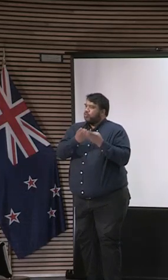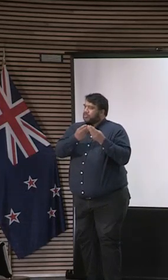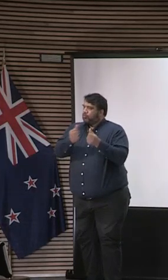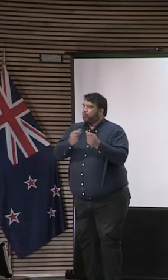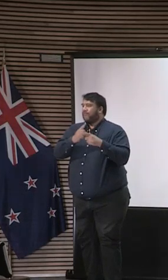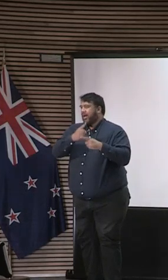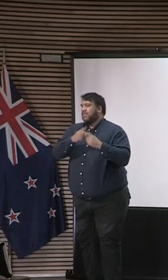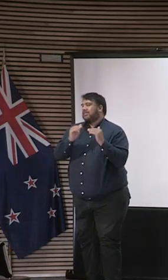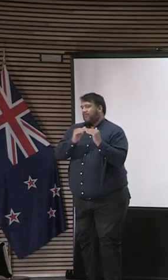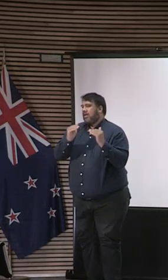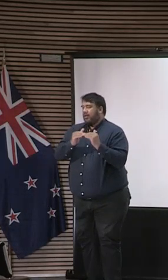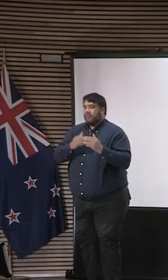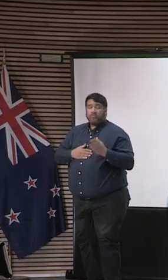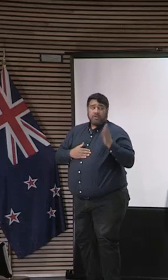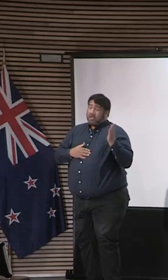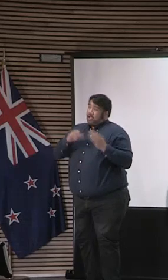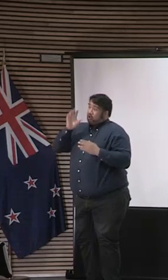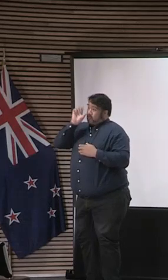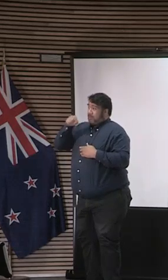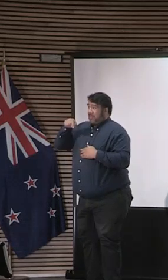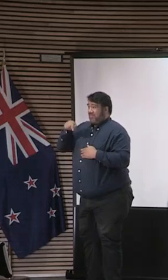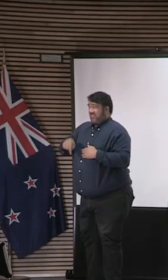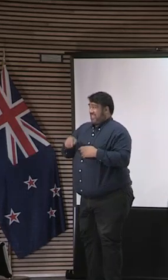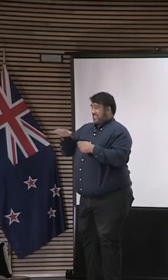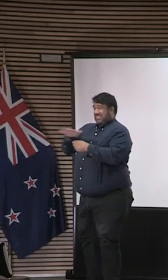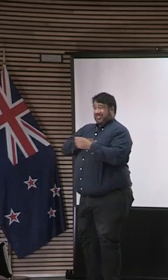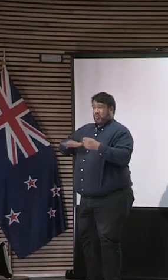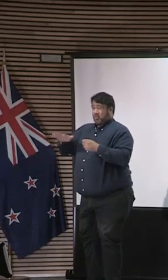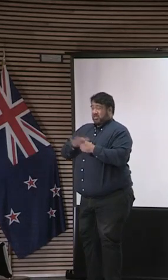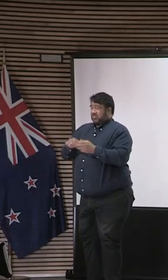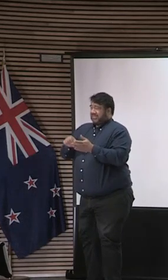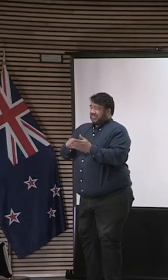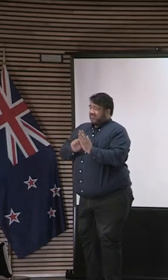wheako ka hoki atu au ki taua whakahoki, hoki. A ka mohio